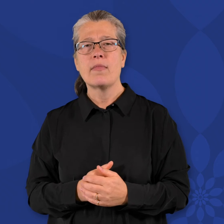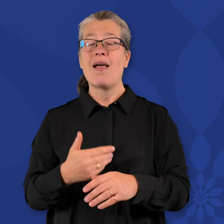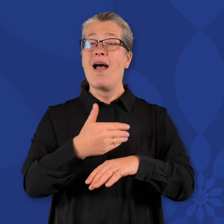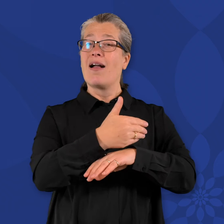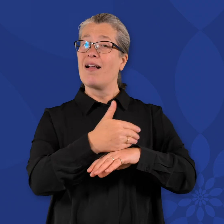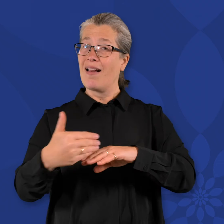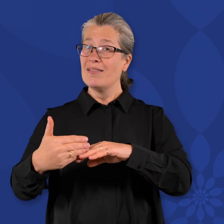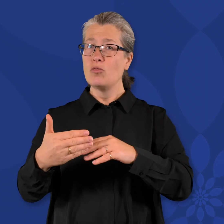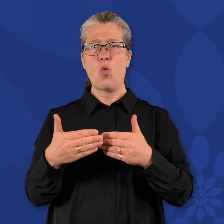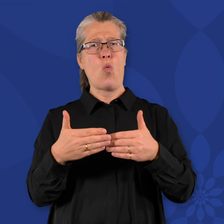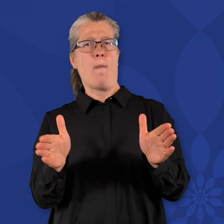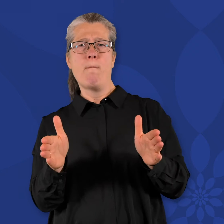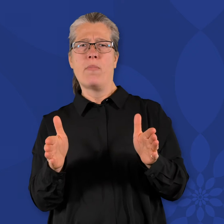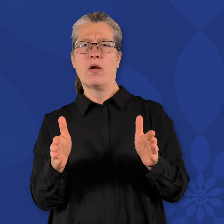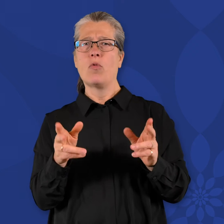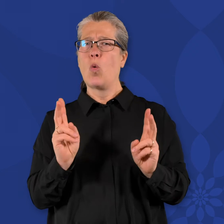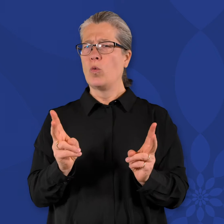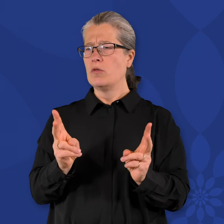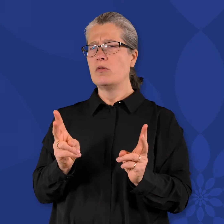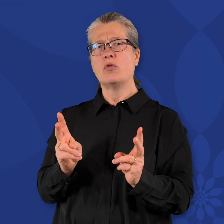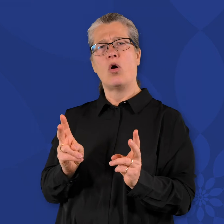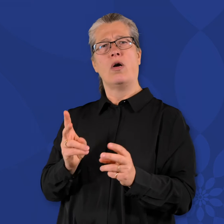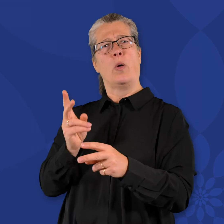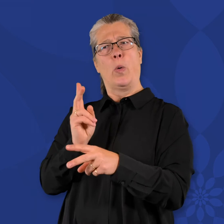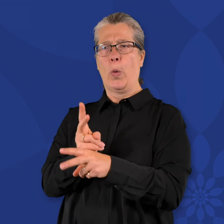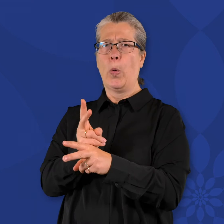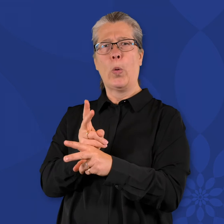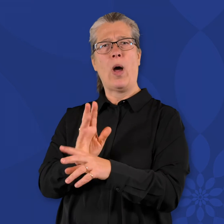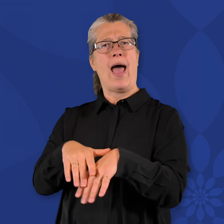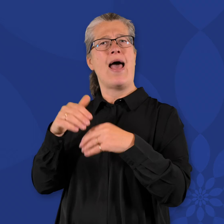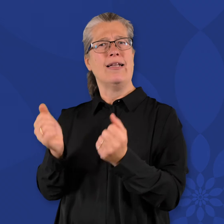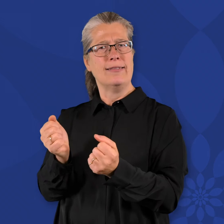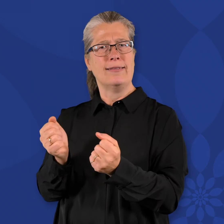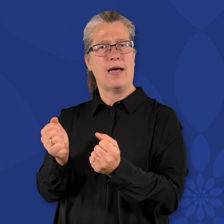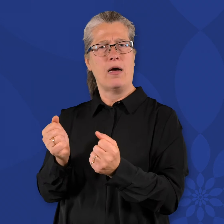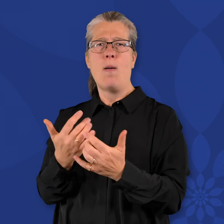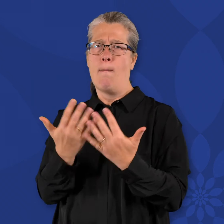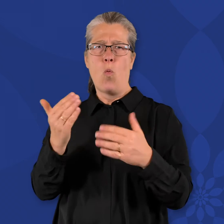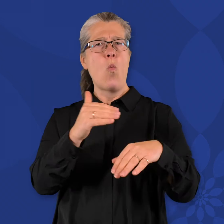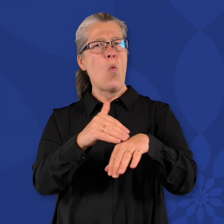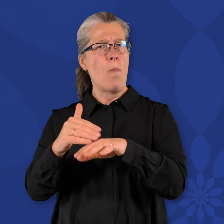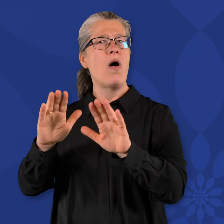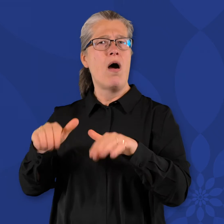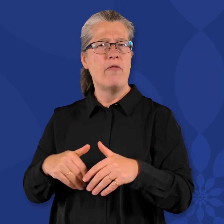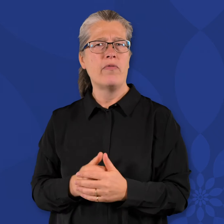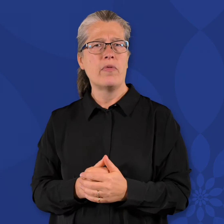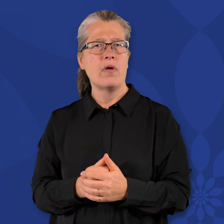Öppnandet av gränserna och hälsosäkerheten lyfts också fram i många svar.